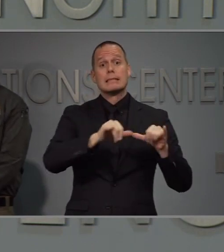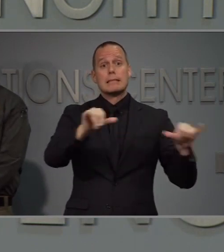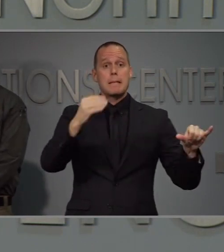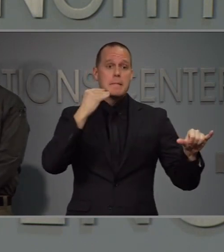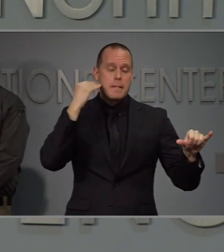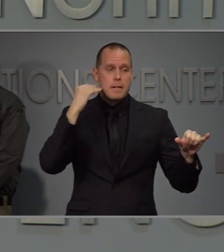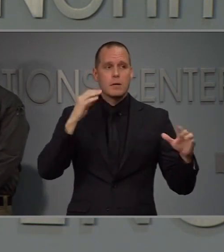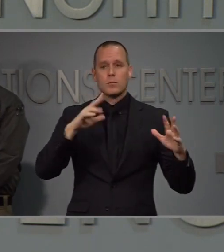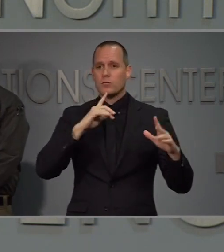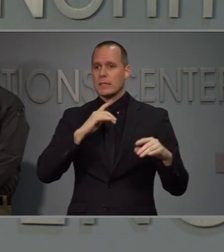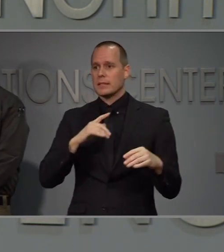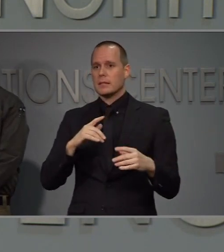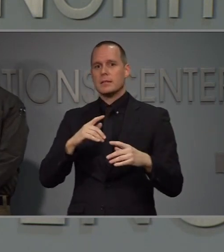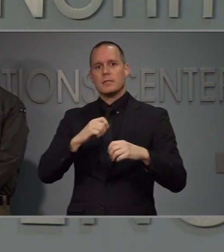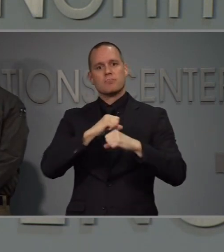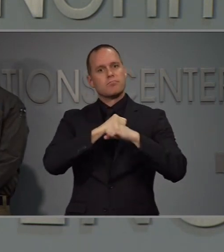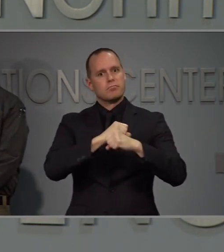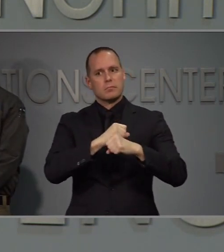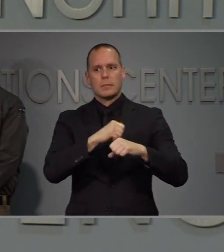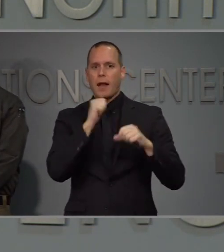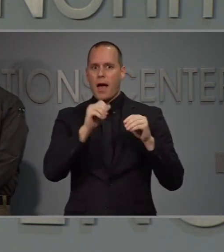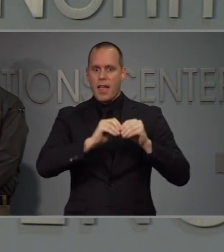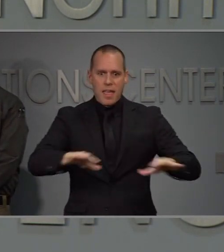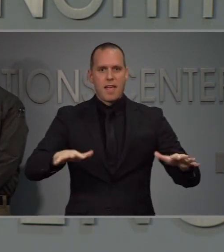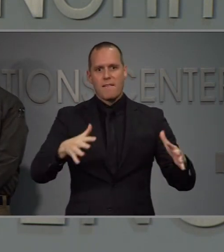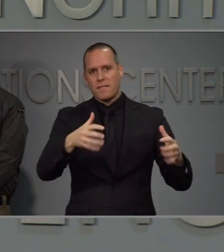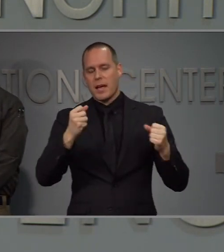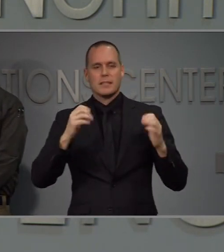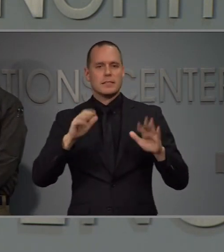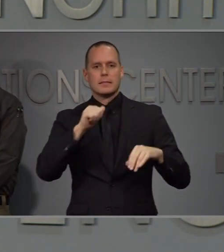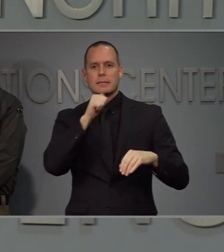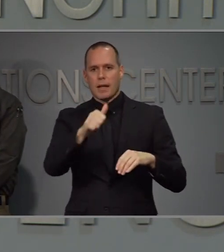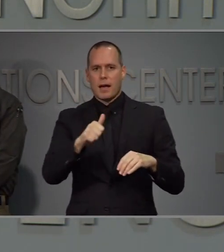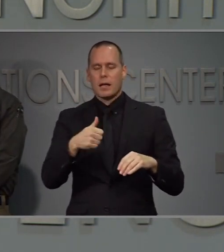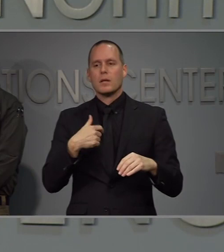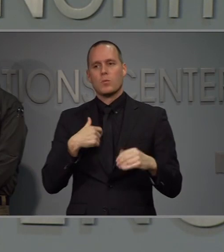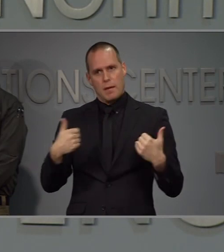aplanar la curva. Así como con las camas disponibles en